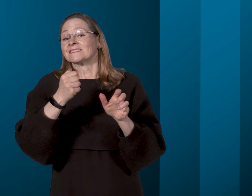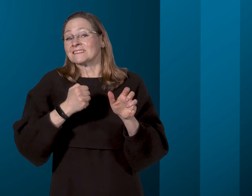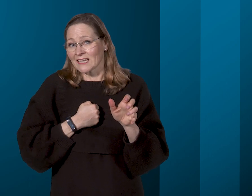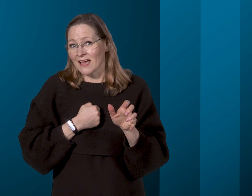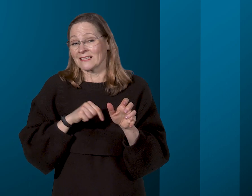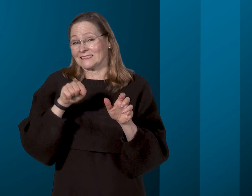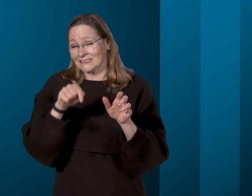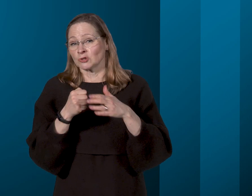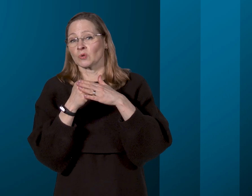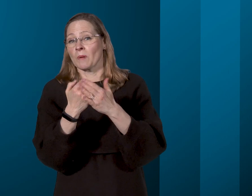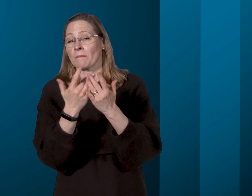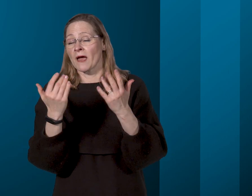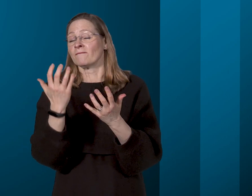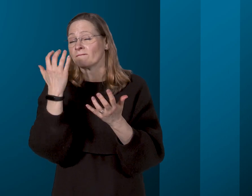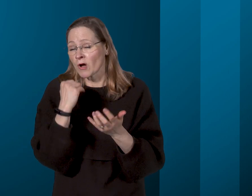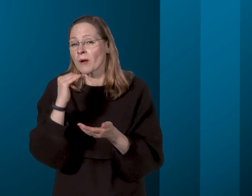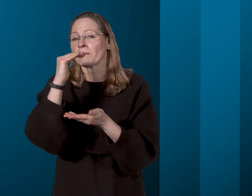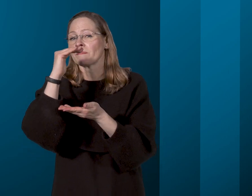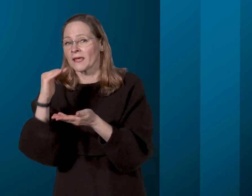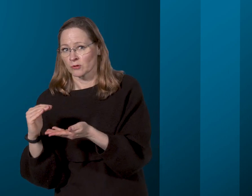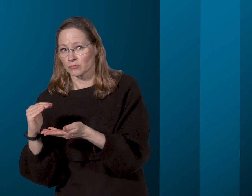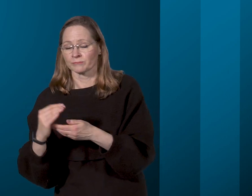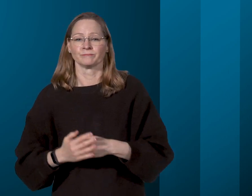tukesi määrä voi pienentyä.